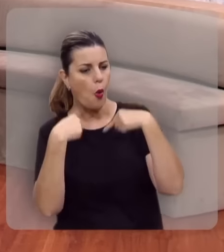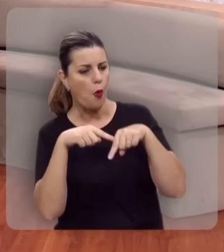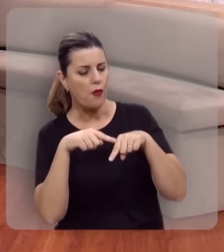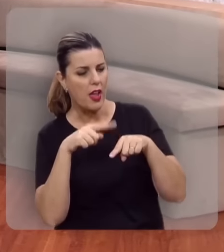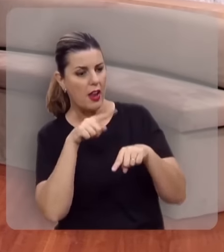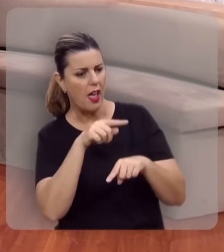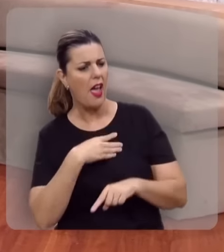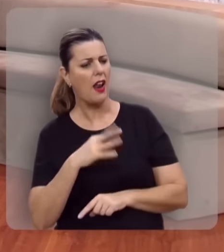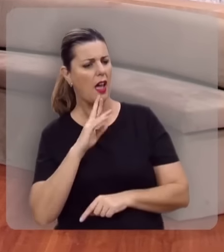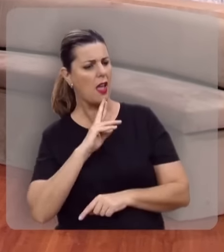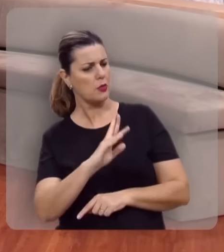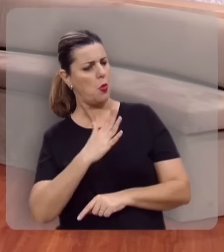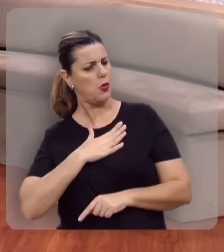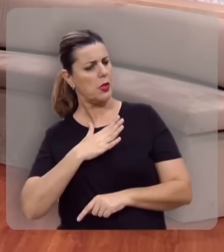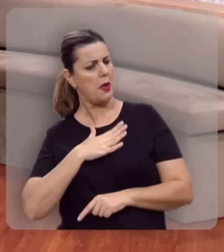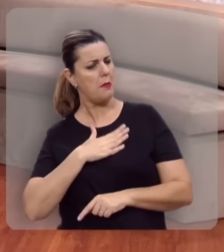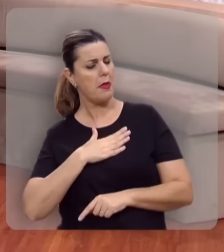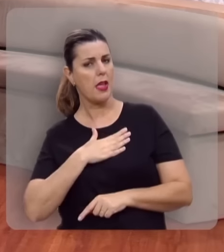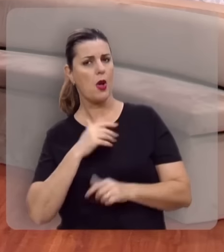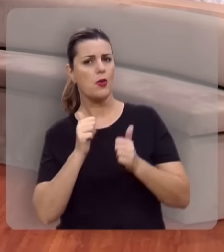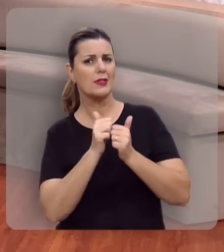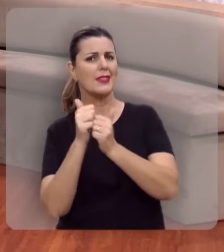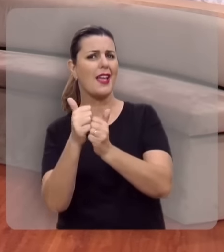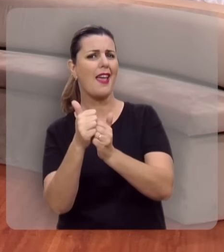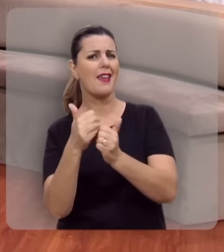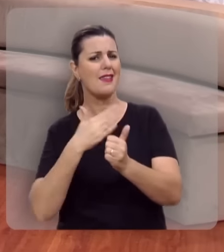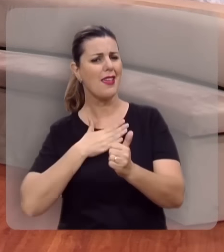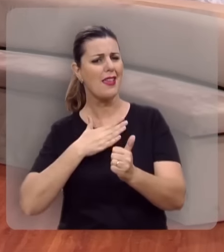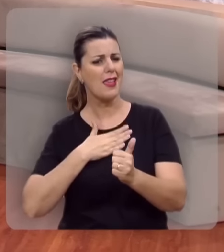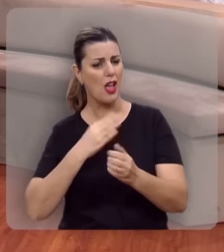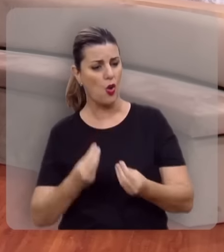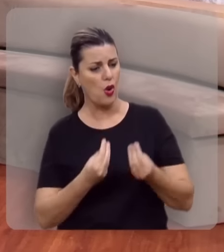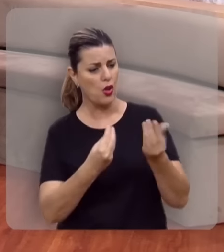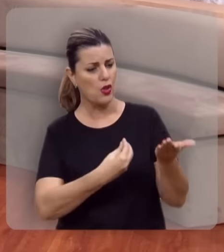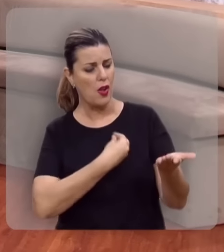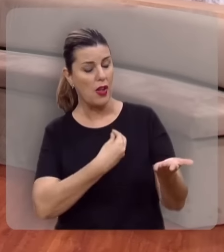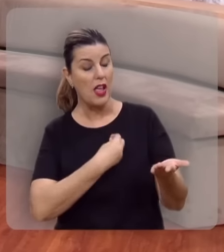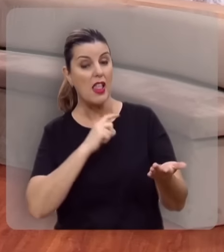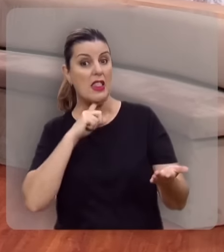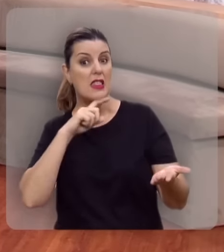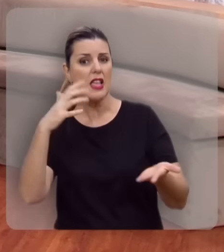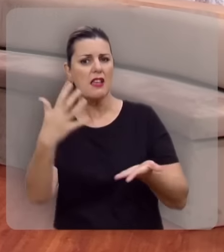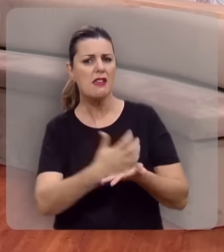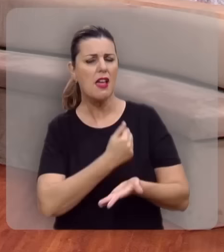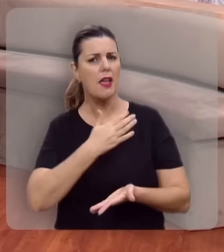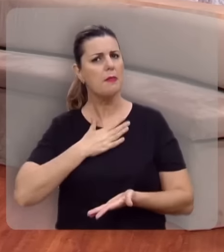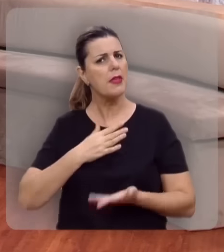a minha voz e me seguem, eu dou a elas a vida eterna e ninguém as arrebatará das minhas mãos",